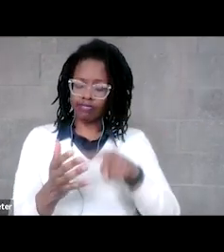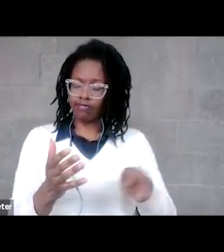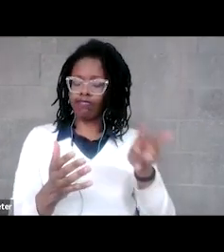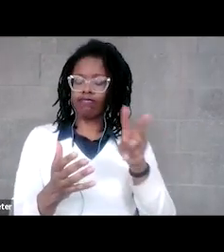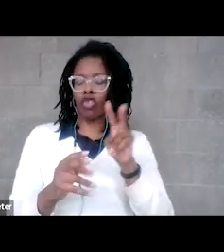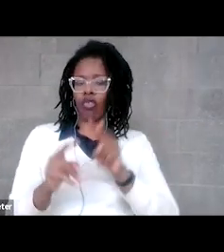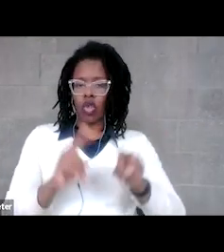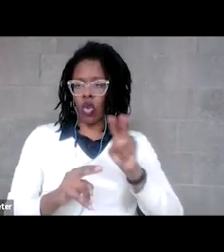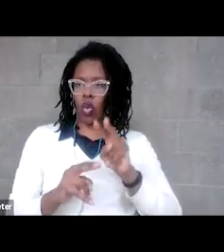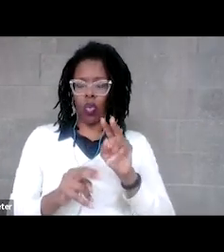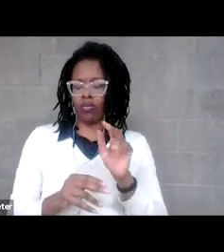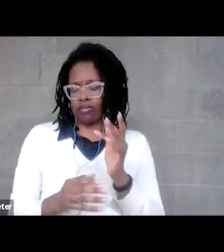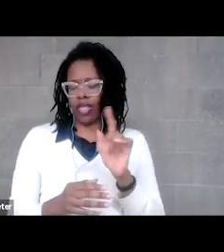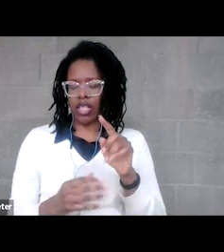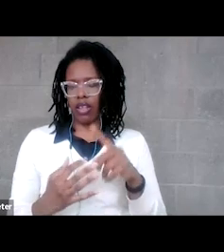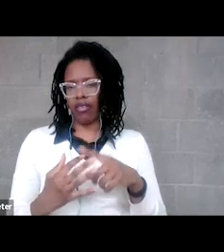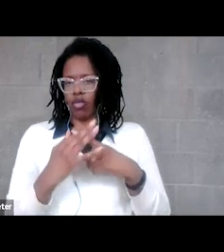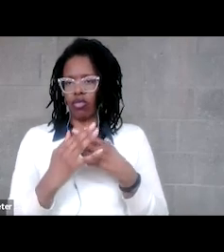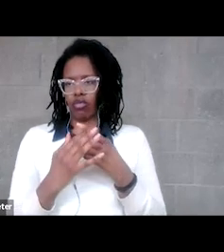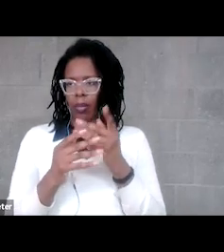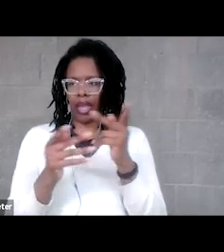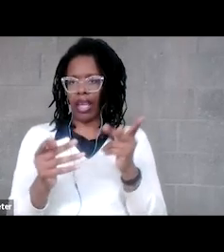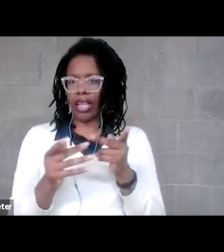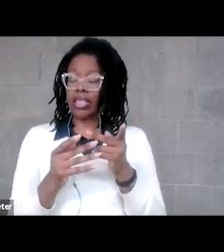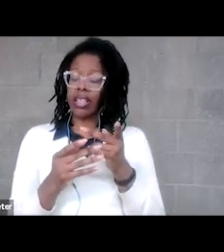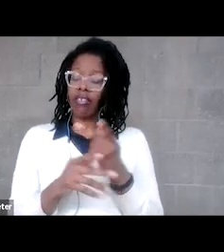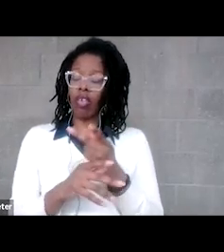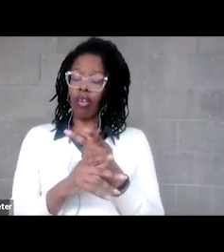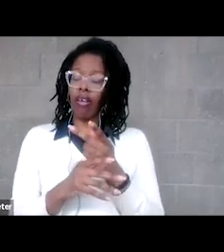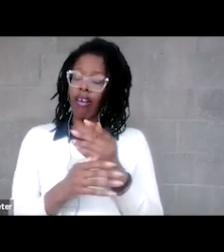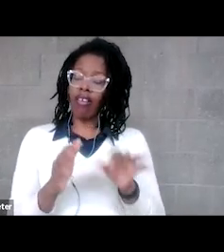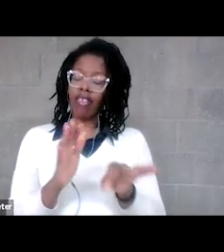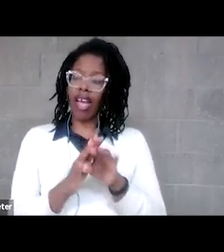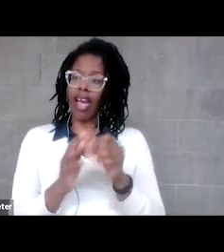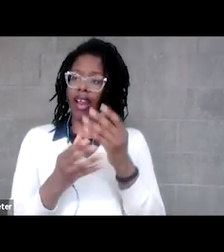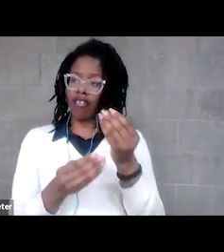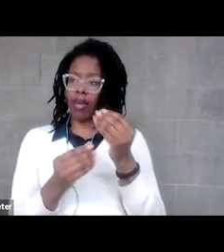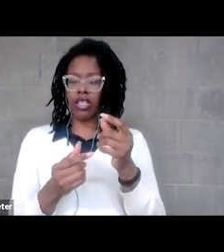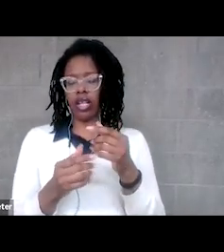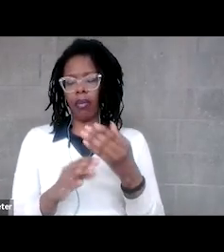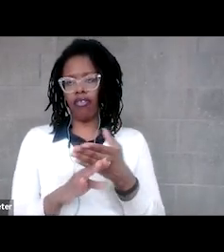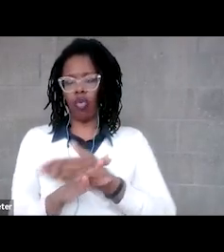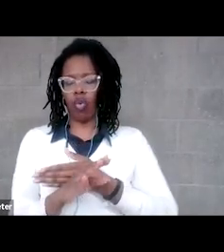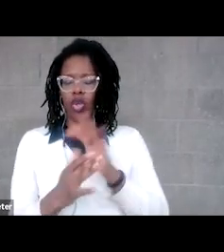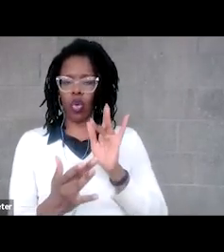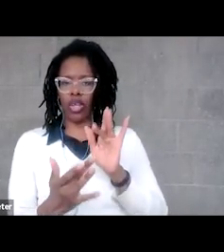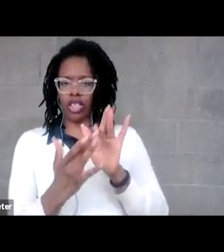como un recurso inicial dónde obtener más información antes de que se comuniquen con cualquier otra pregunta que tengan mientras navegan por todo esto.